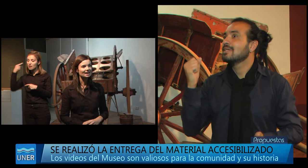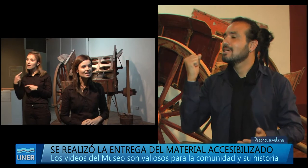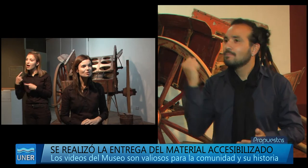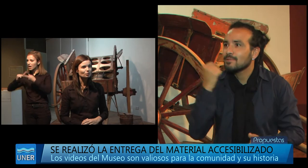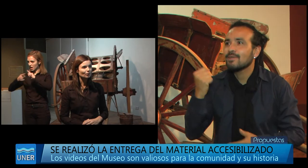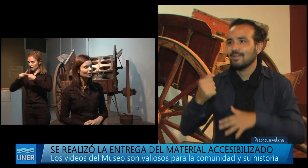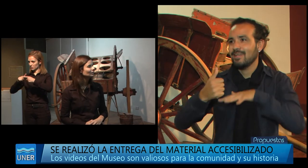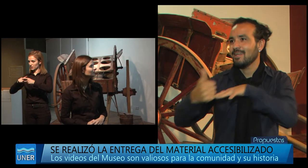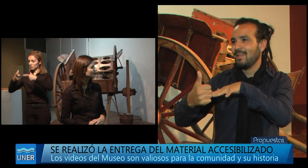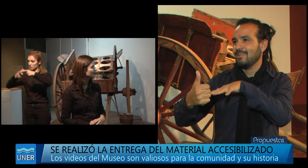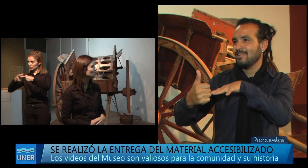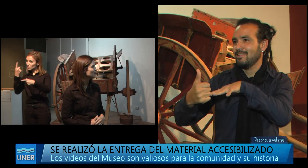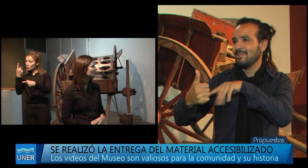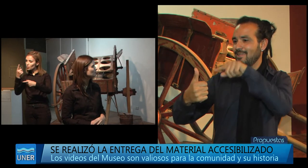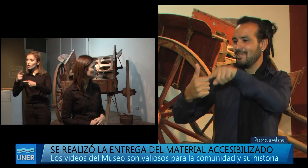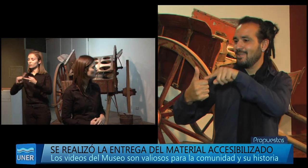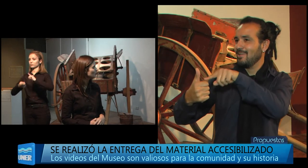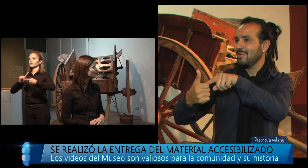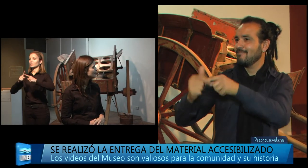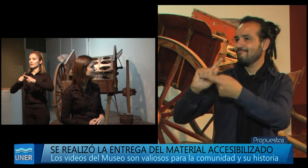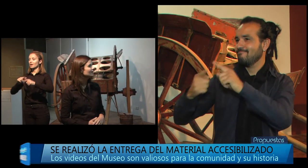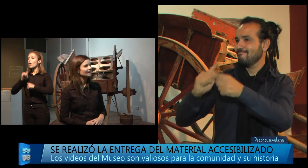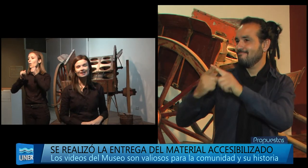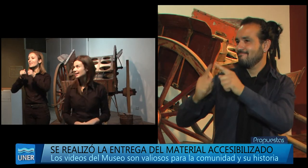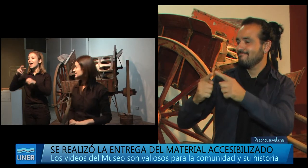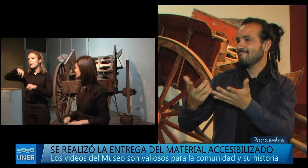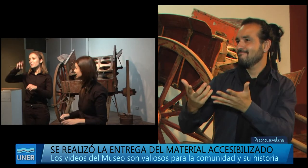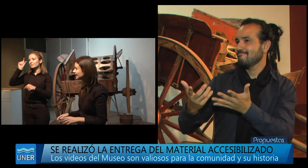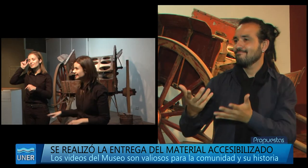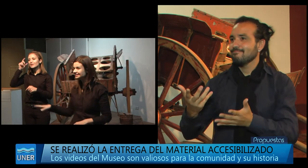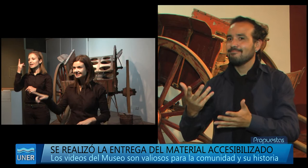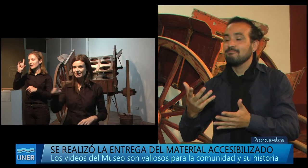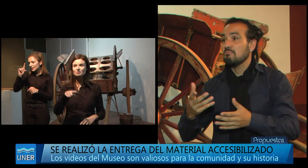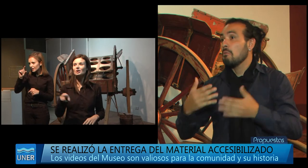y por ejemplo el trabajo de los guías debe haber un interprete con los guías.